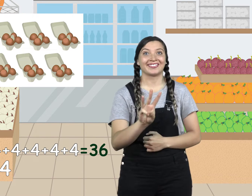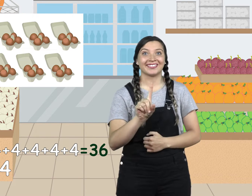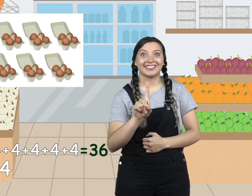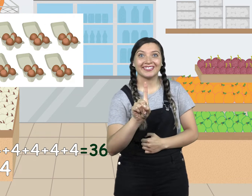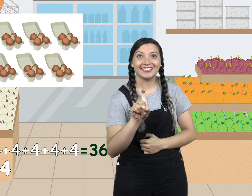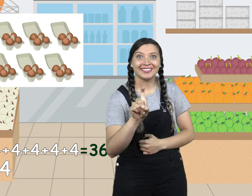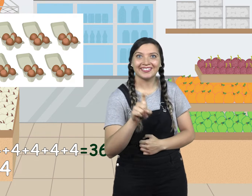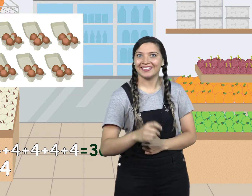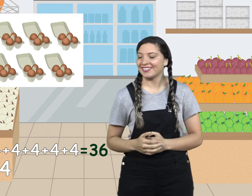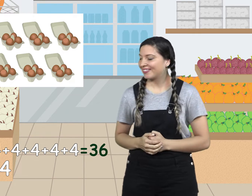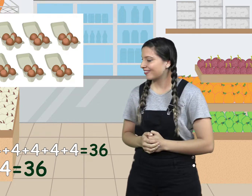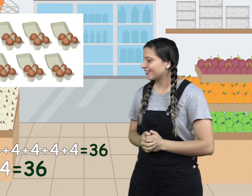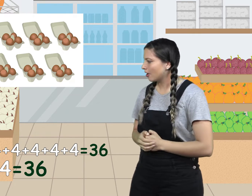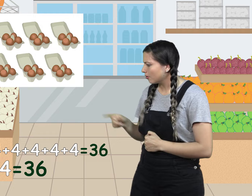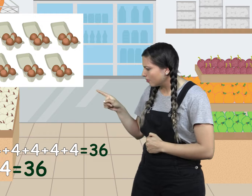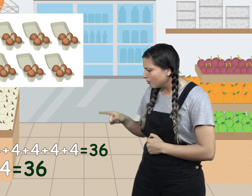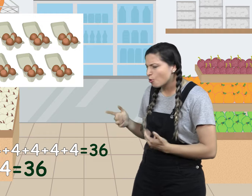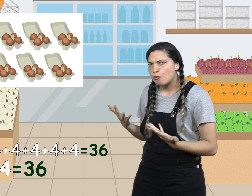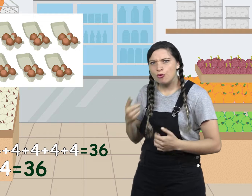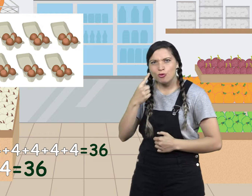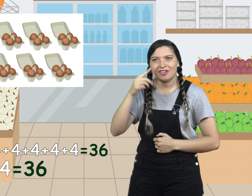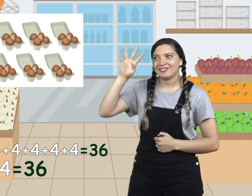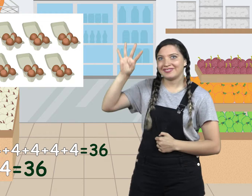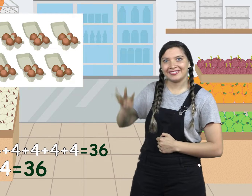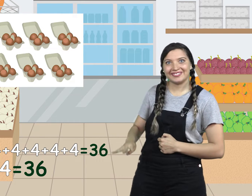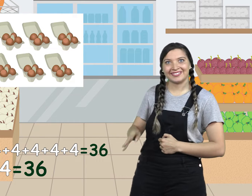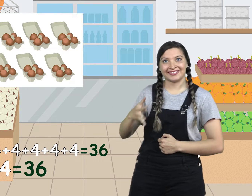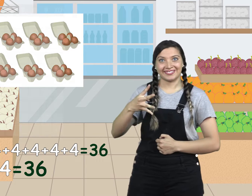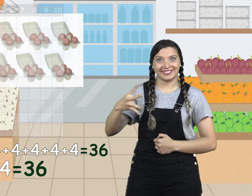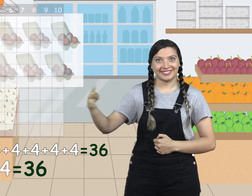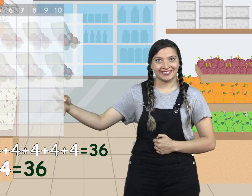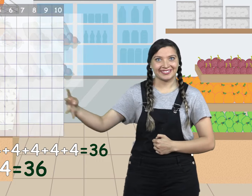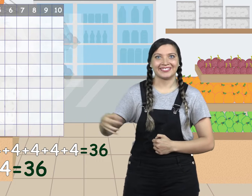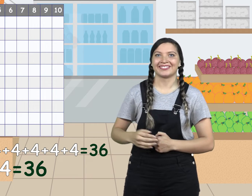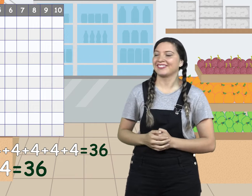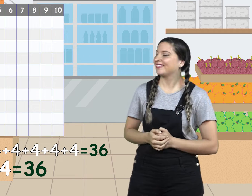Y la respuesta es treinta y seis. Miremos la cuadricula: